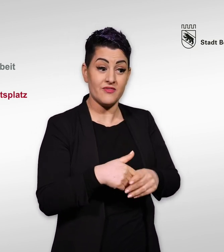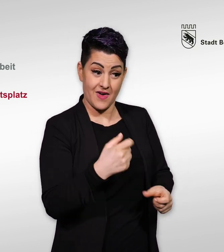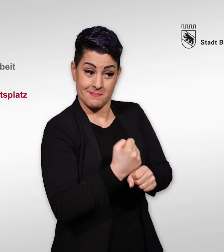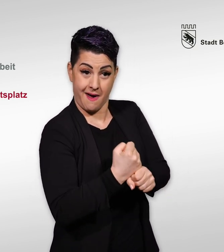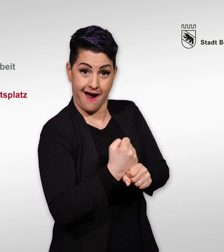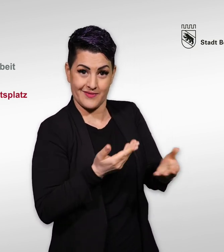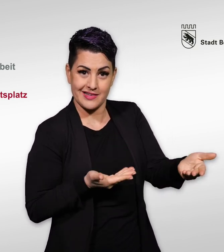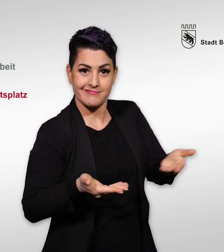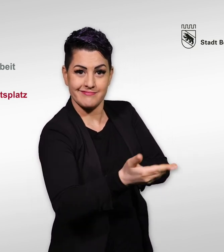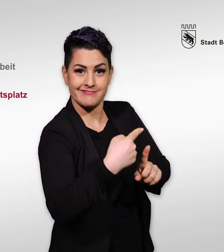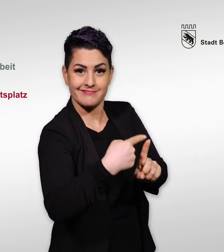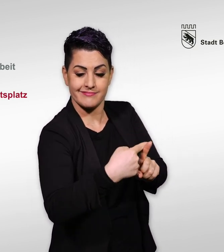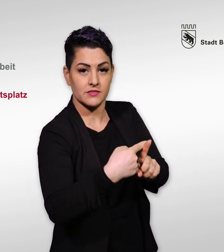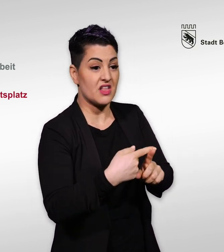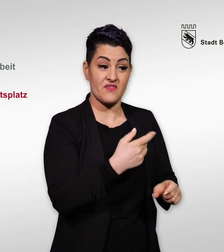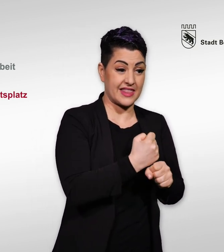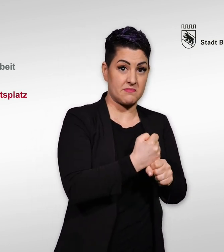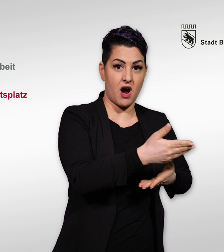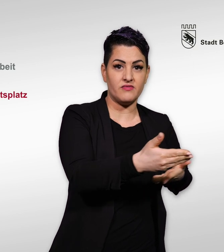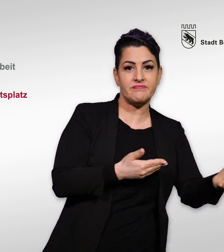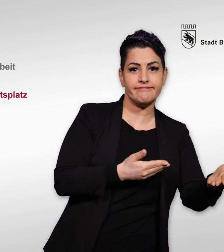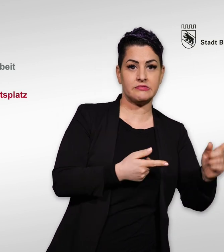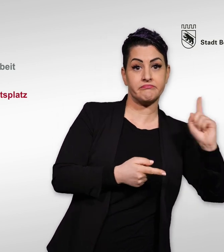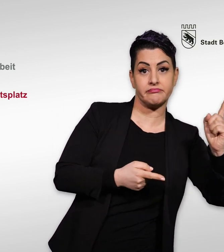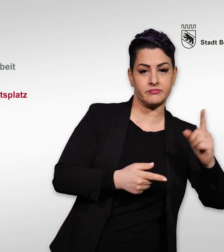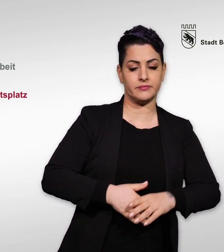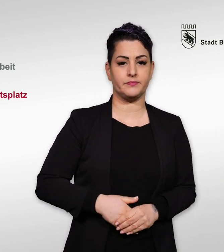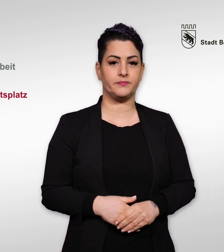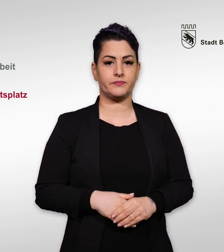oft verbunden mit dem Versprechen von Vorteilen und dem Androhen von Nachteilen